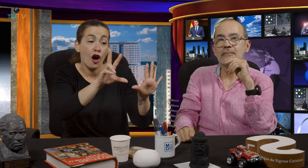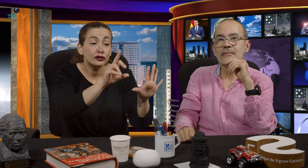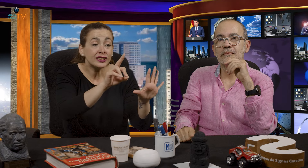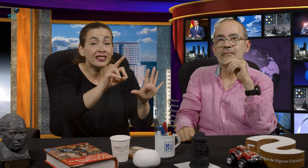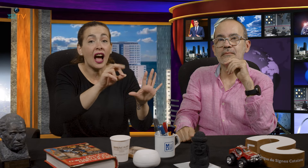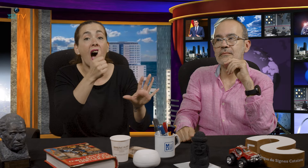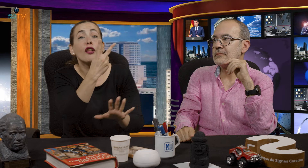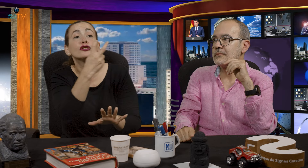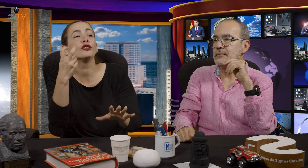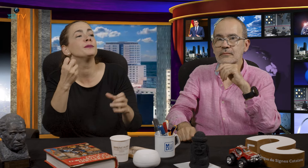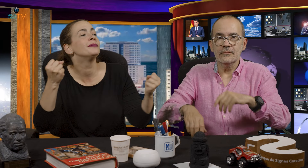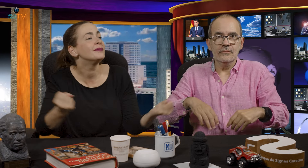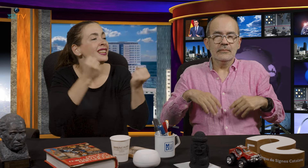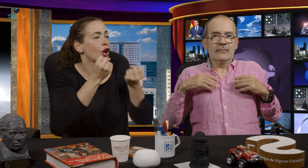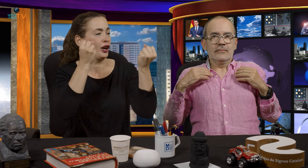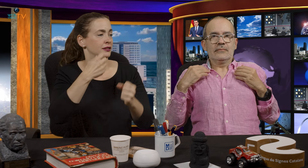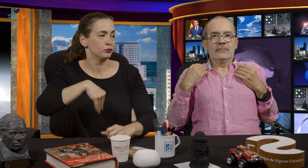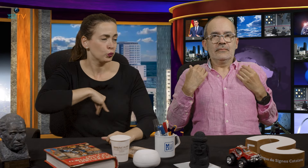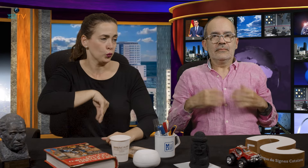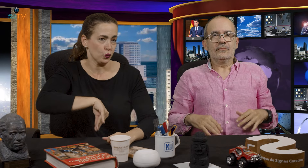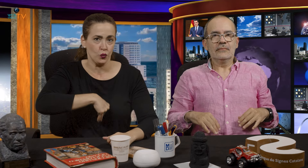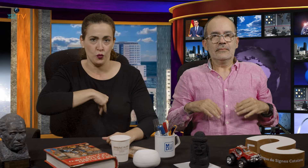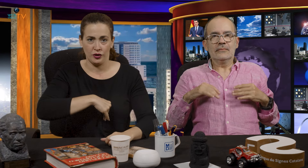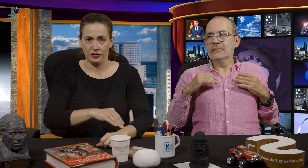en un total de entre 80 hasta 200 millones de muertos.